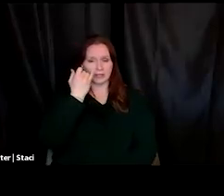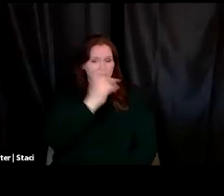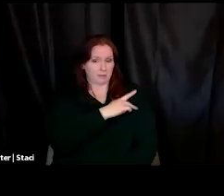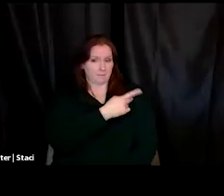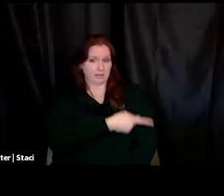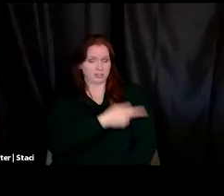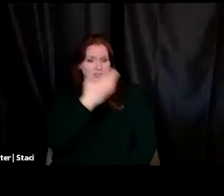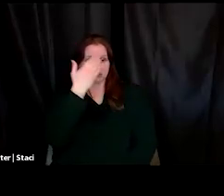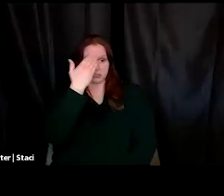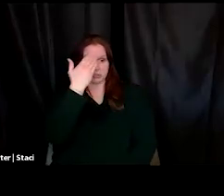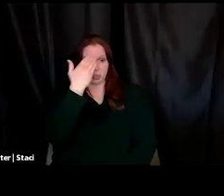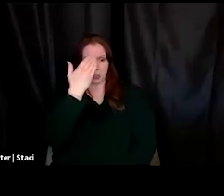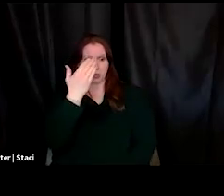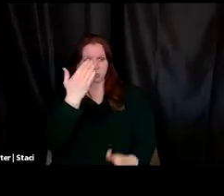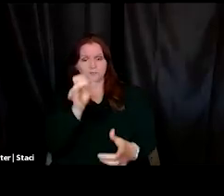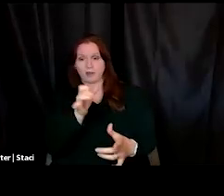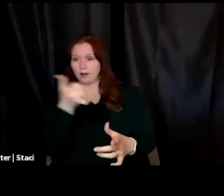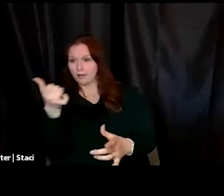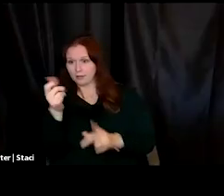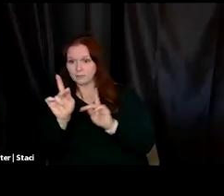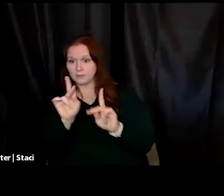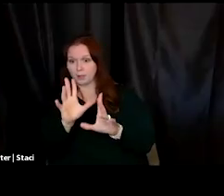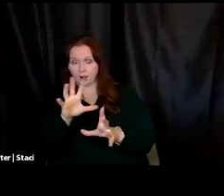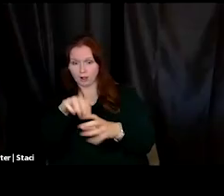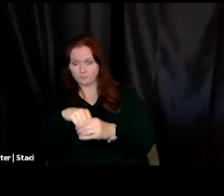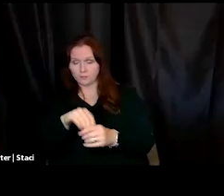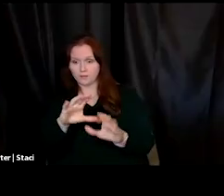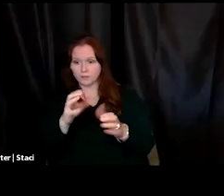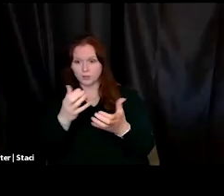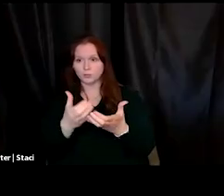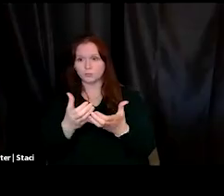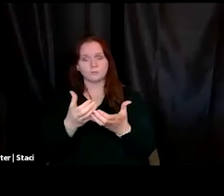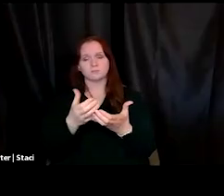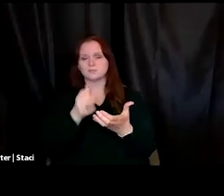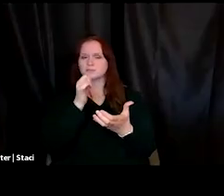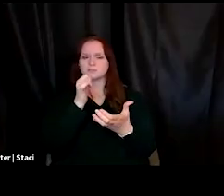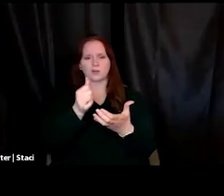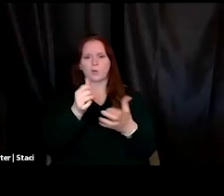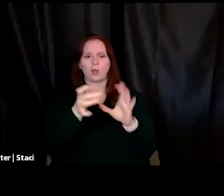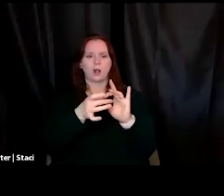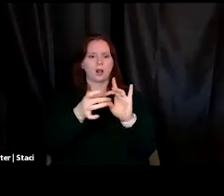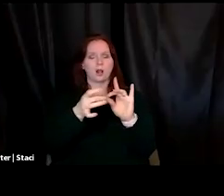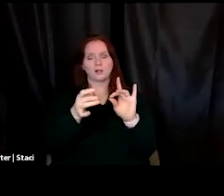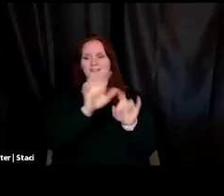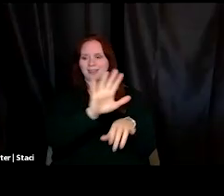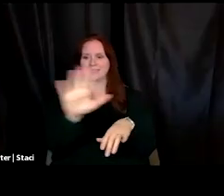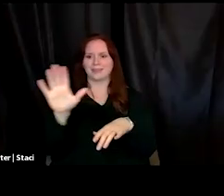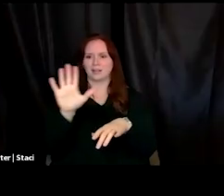un representante aprobará la solicitud si permite recuperar el sobrepago en un plazo de 60 meses.